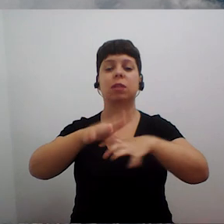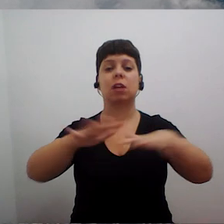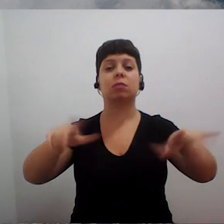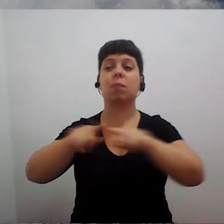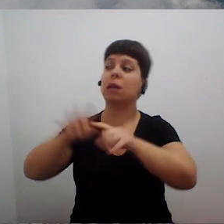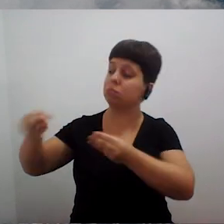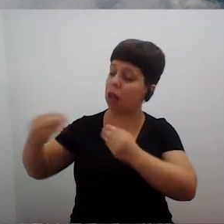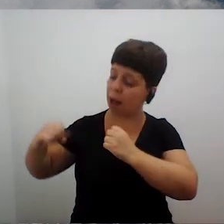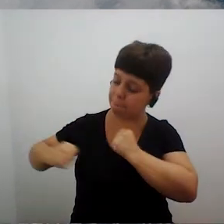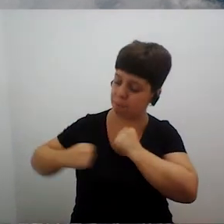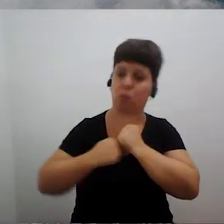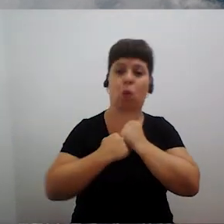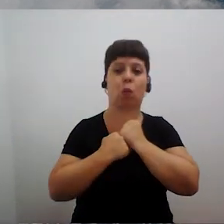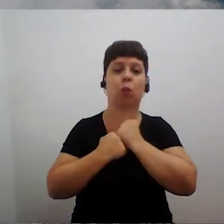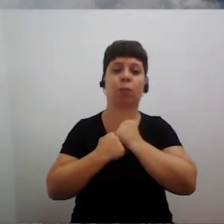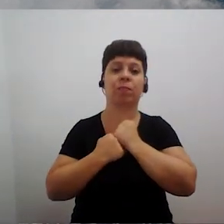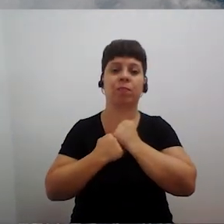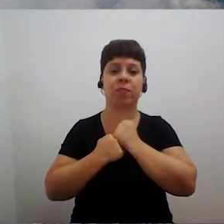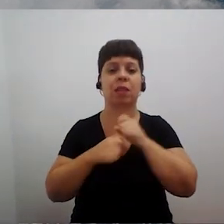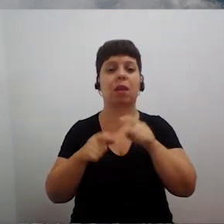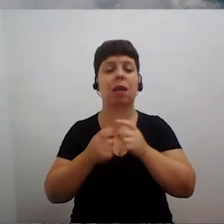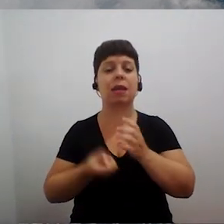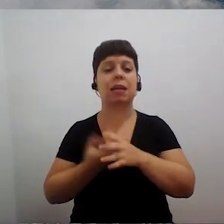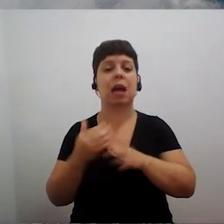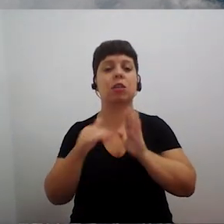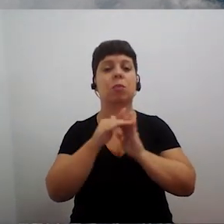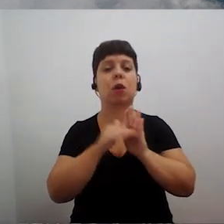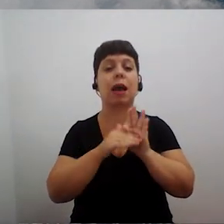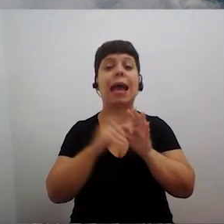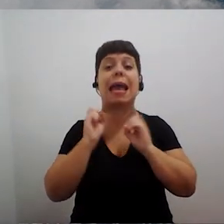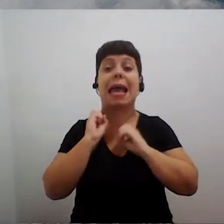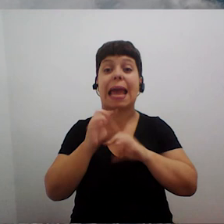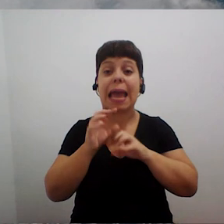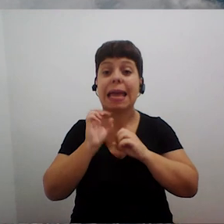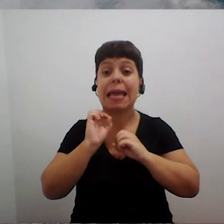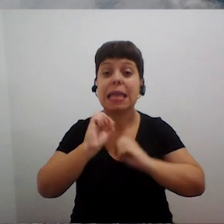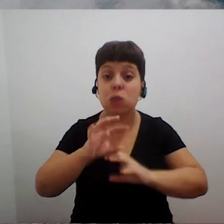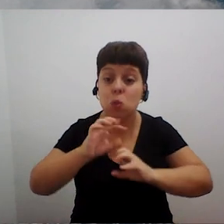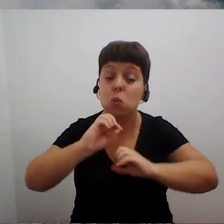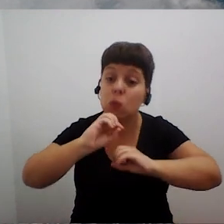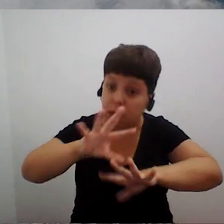apoio e que criassem programa educativos